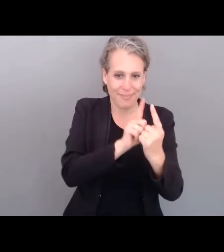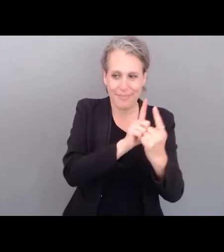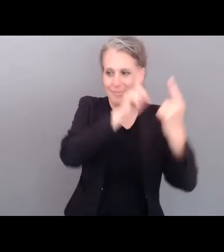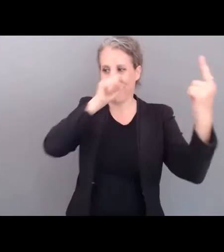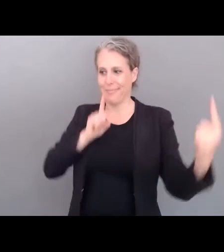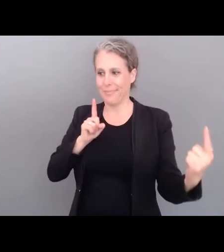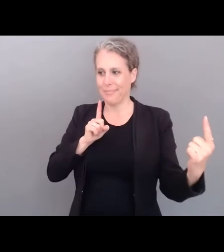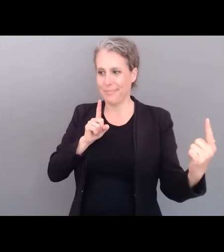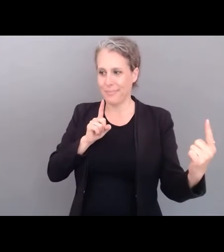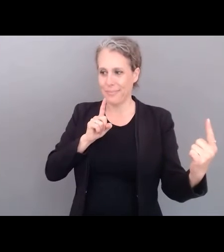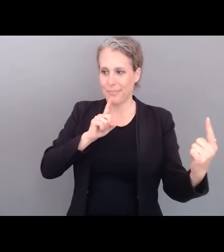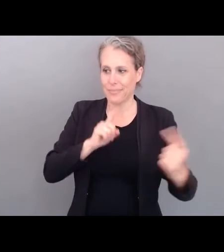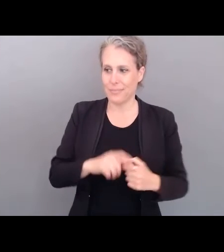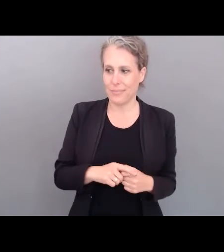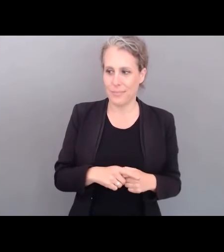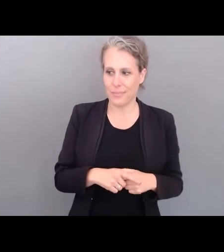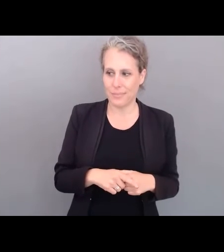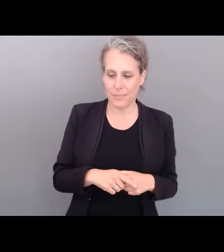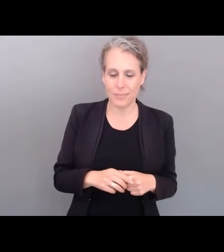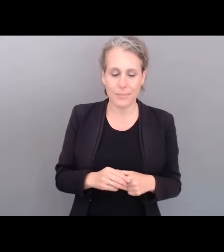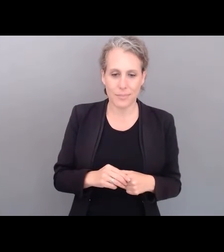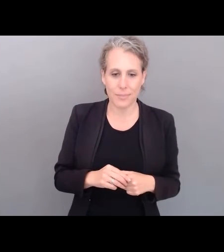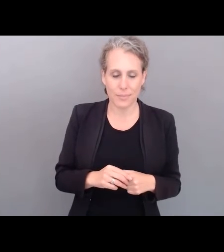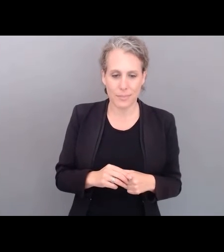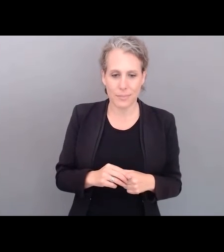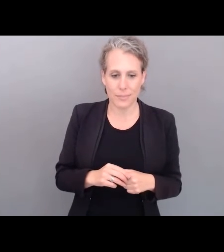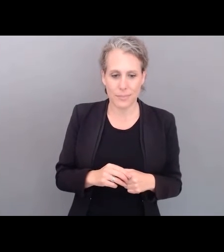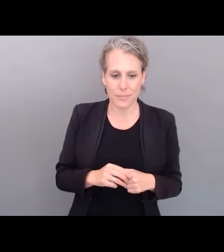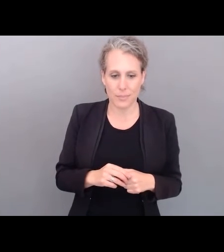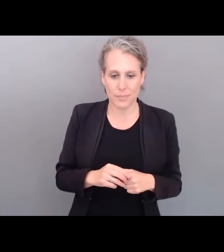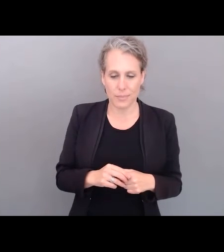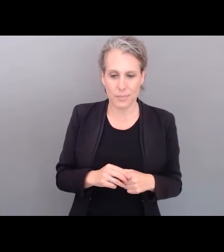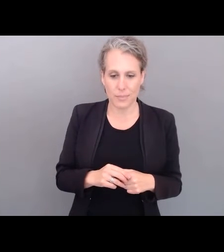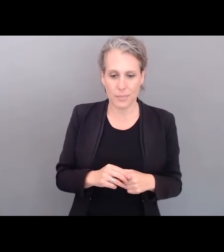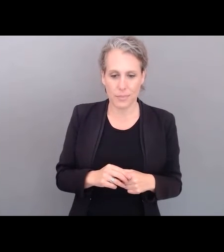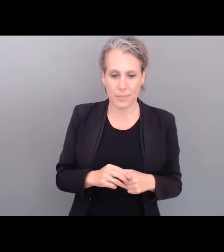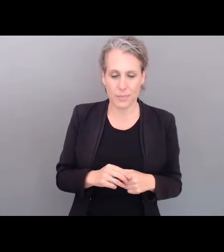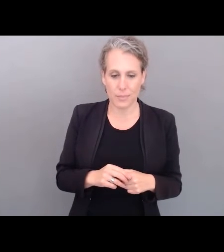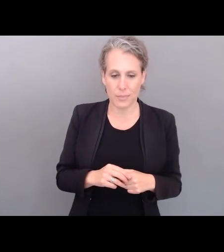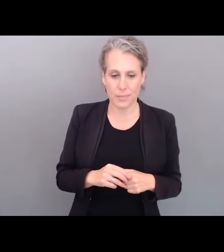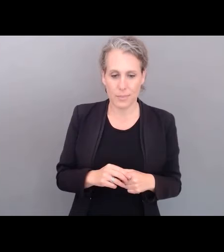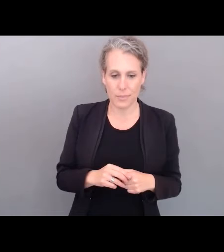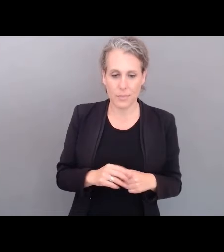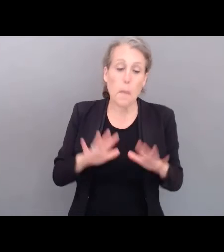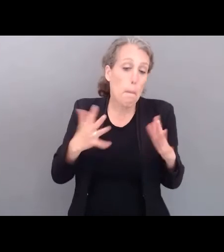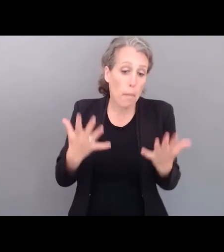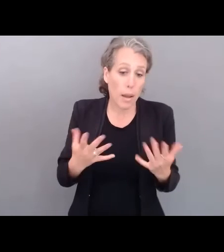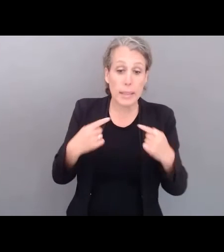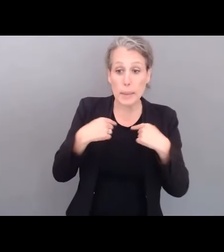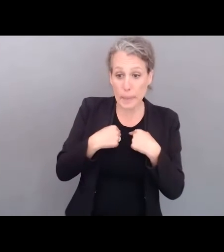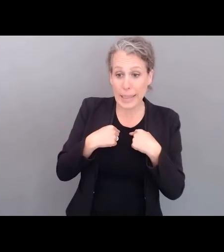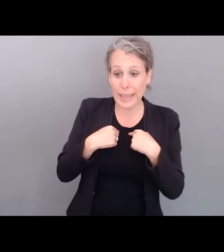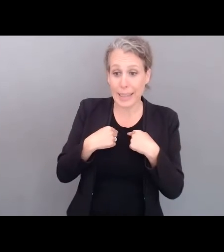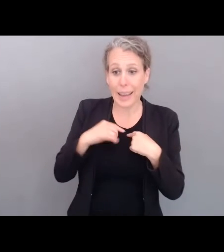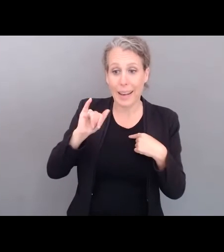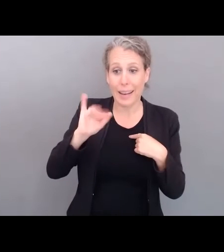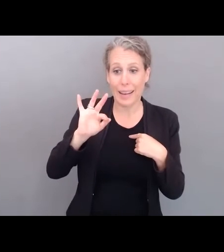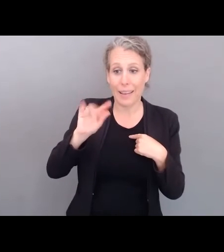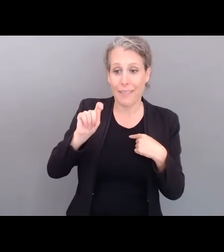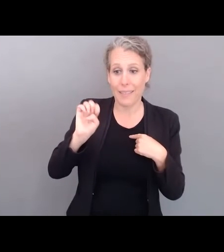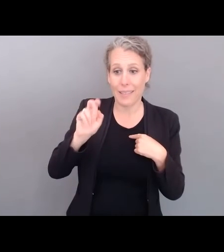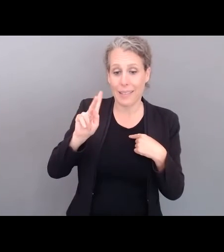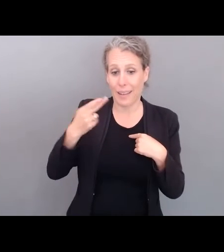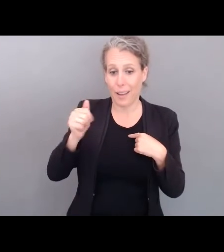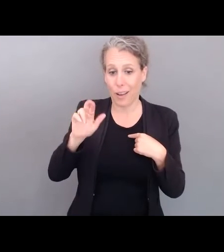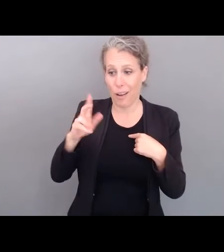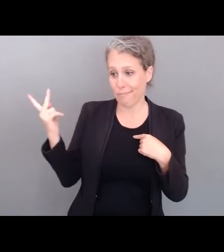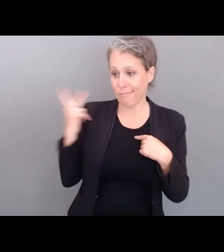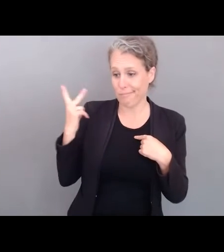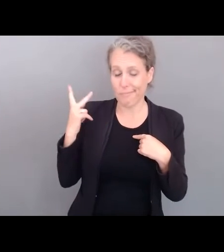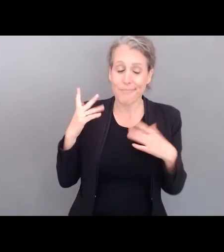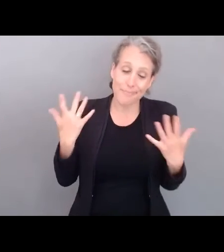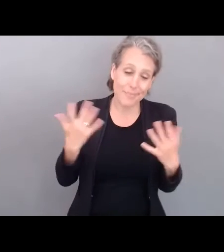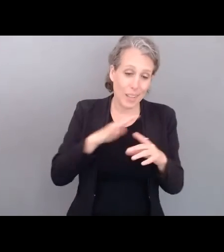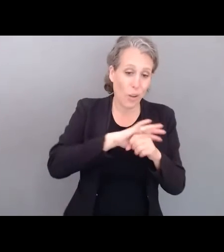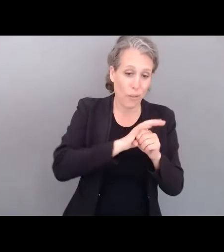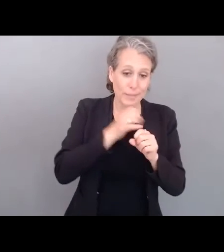plataformas digitales porque estamos, estamos tomando las entrevistas a distancia porque